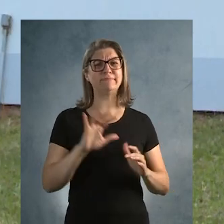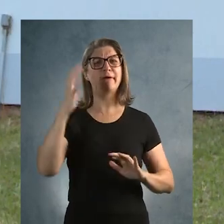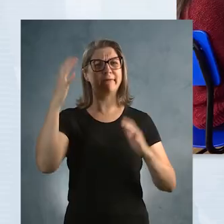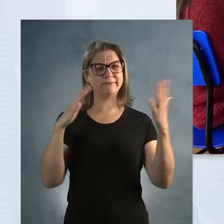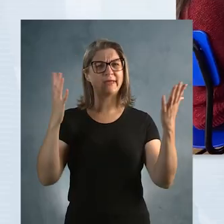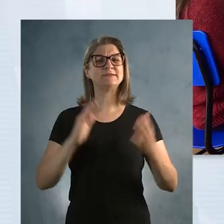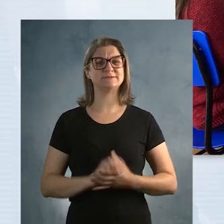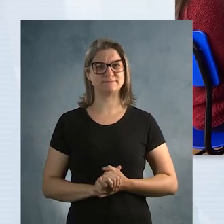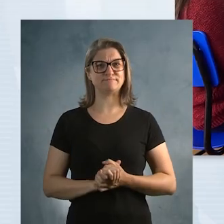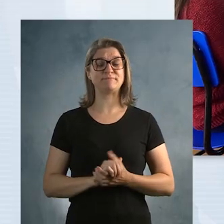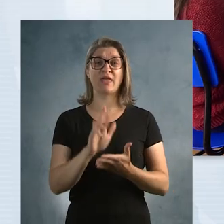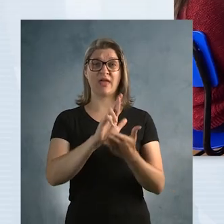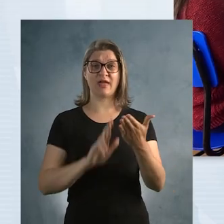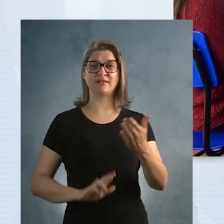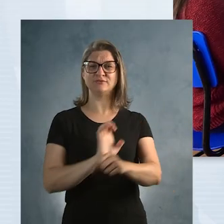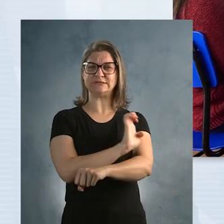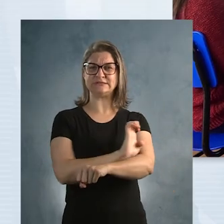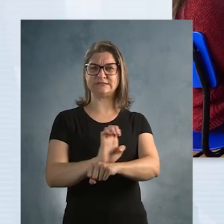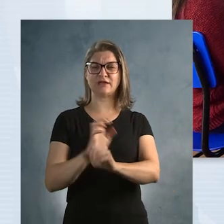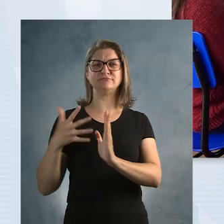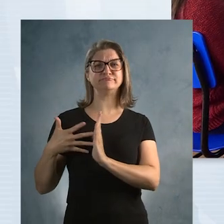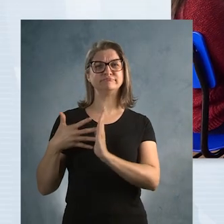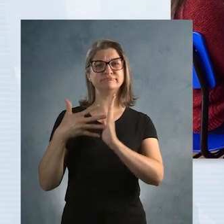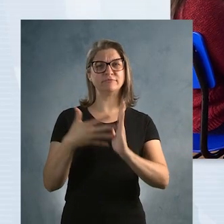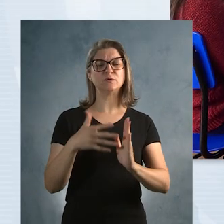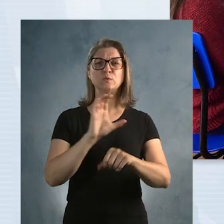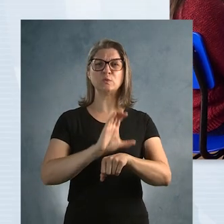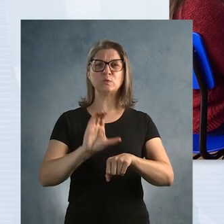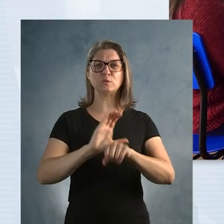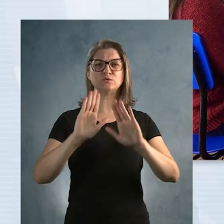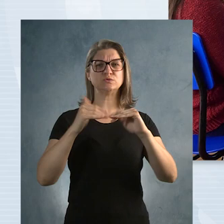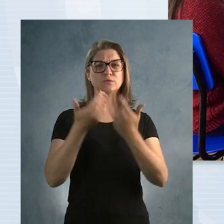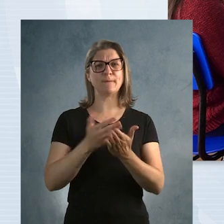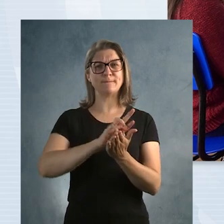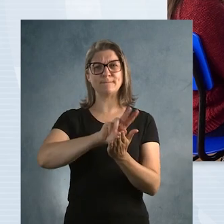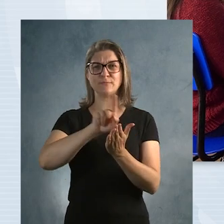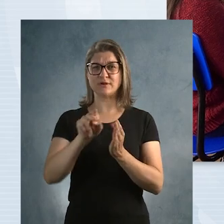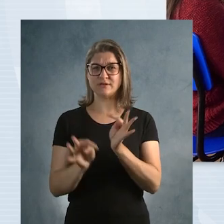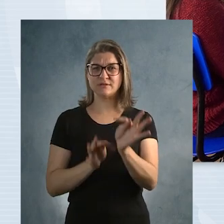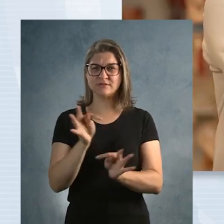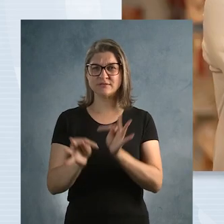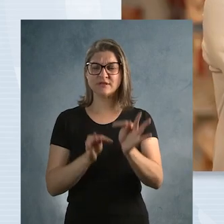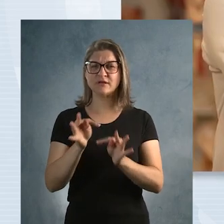Um relatório de estágio defendido por um aluno do Curso Técnico em Enfermagem do Colégio Politécnico